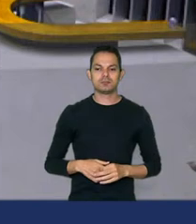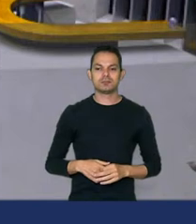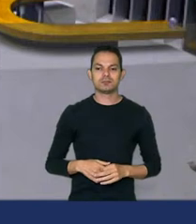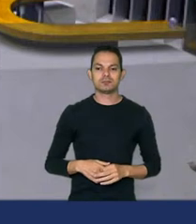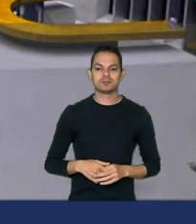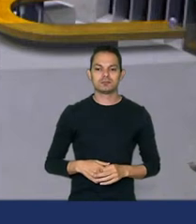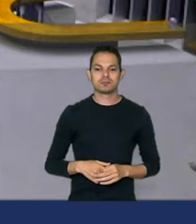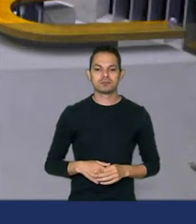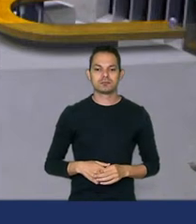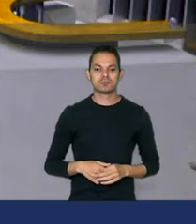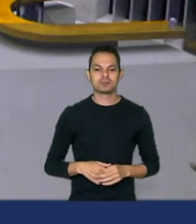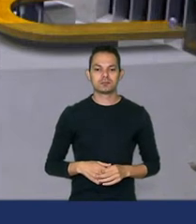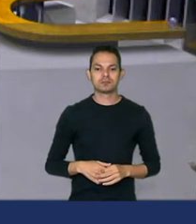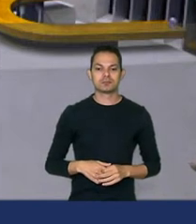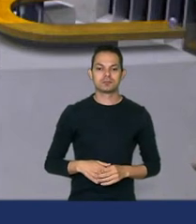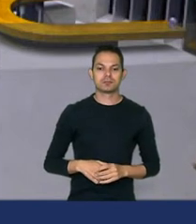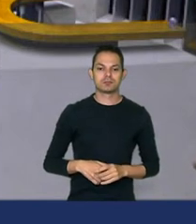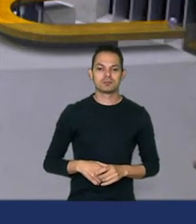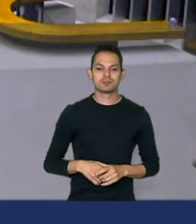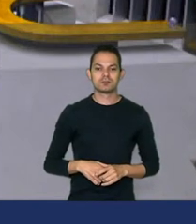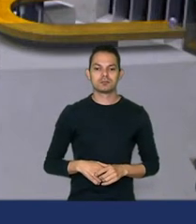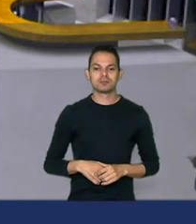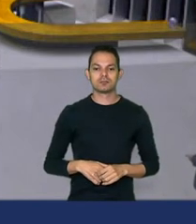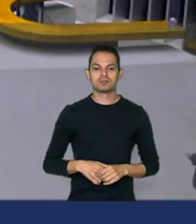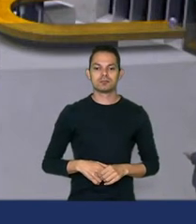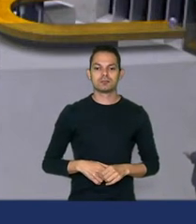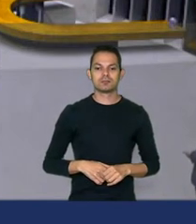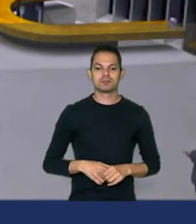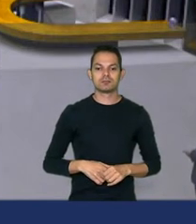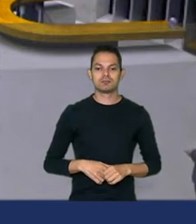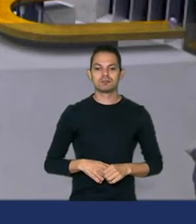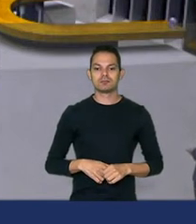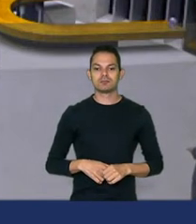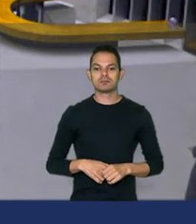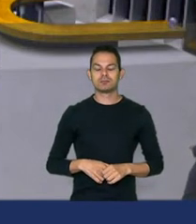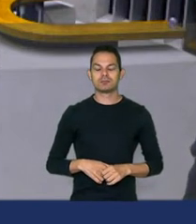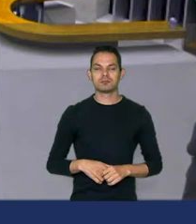PODEMOS ACEITAR. ENTÃO QUERO AQUI REPUDIAR. EU ACHO QUE SERIA SENSO ATO A RETIRADA DAS